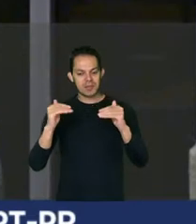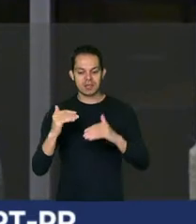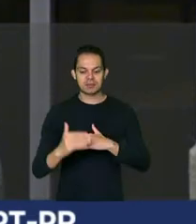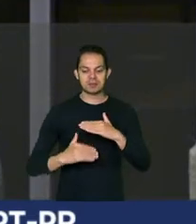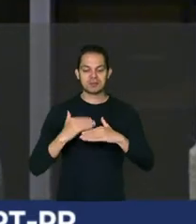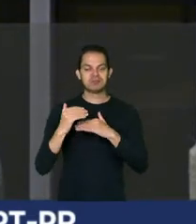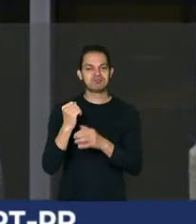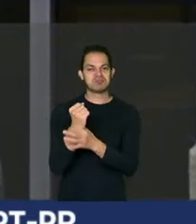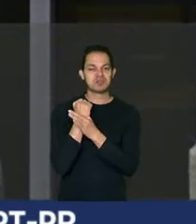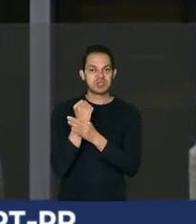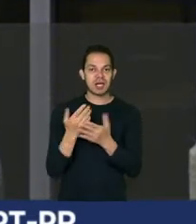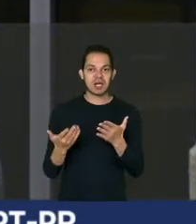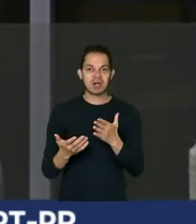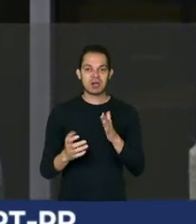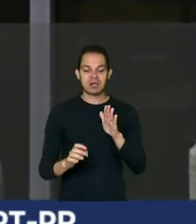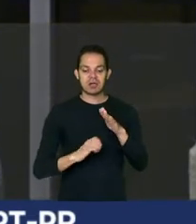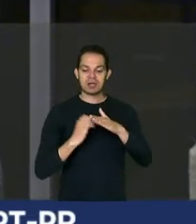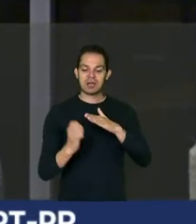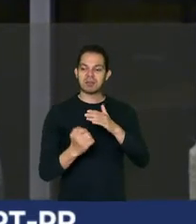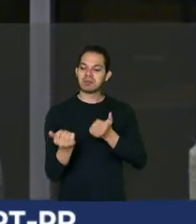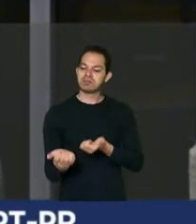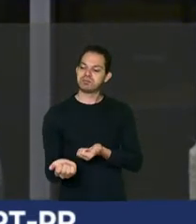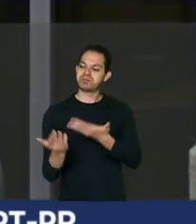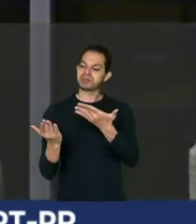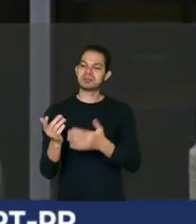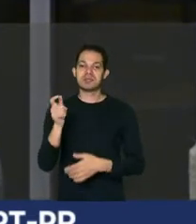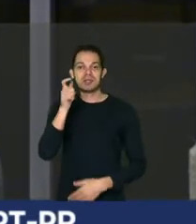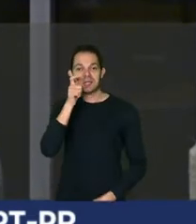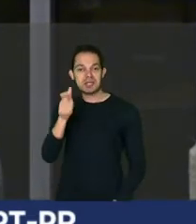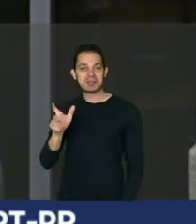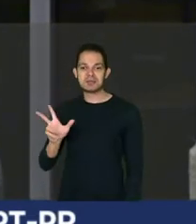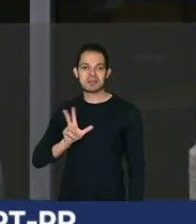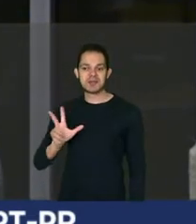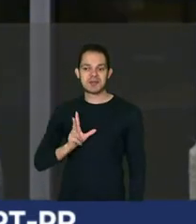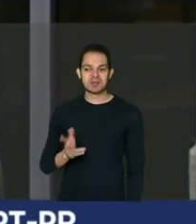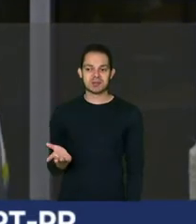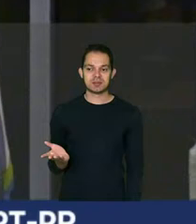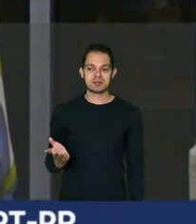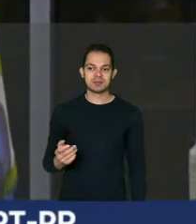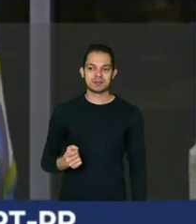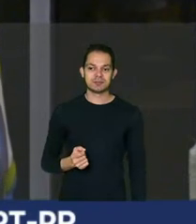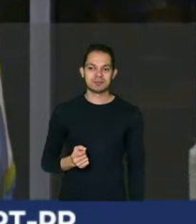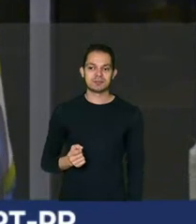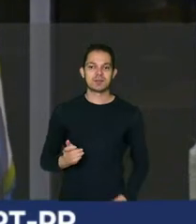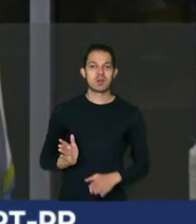DESENVOLVIMENTO ESTÁ SENDO ENTREGUE AOS INTERESSES PRIVADOS. ERA ISSO QUE O GOLPE